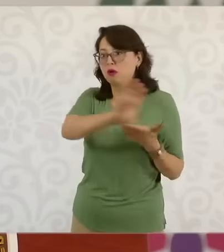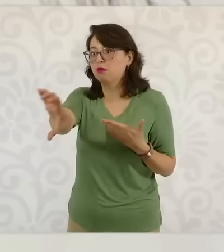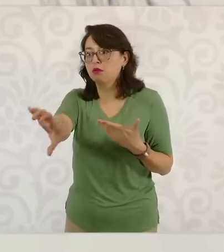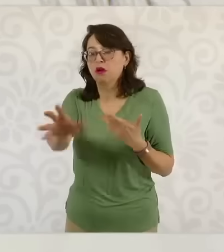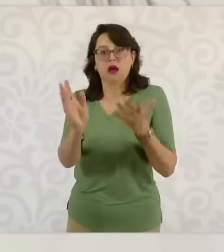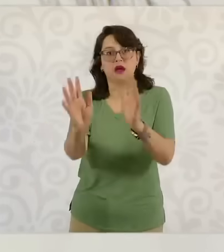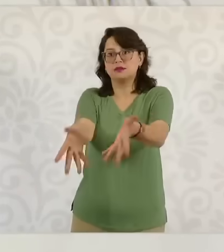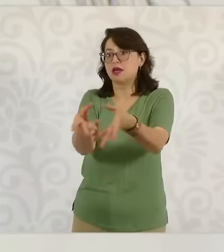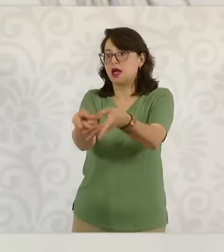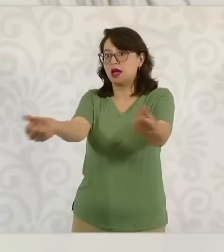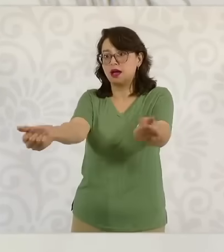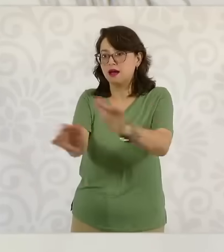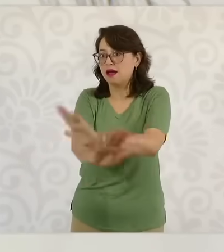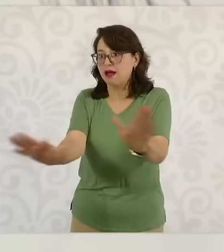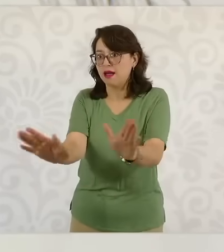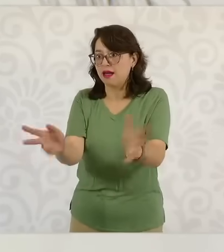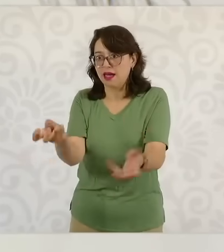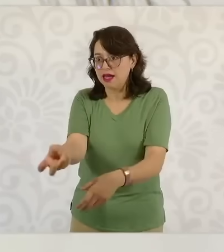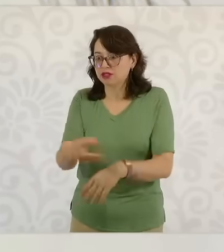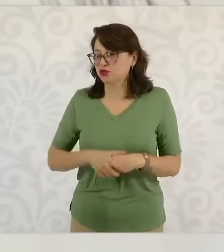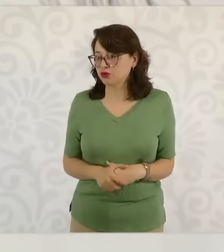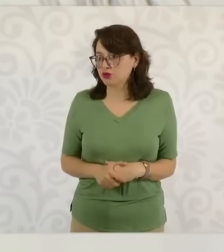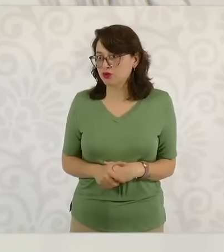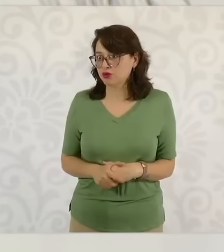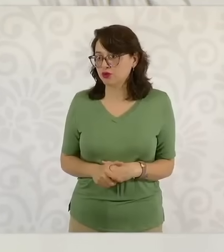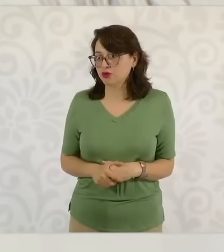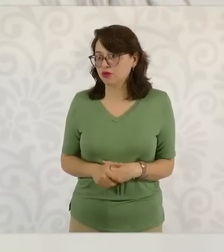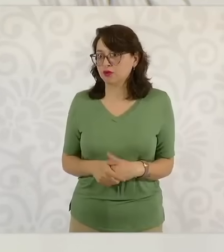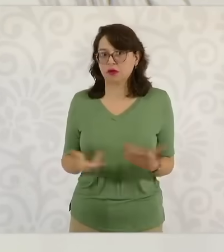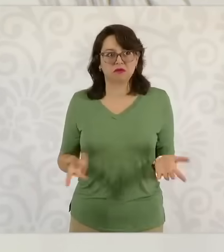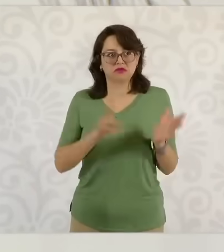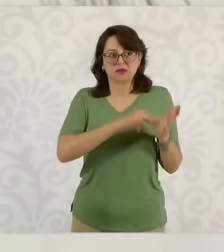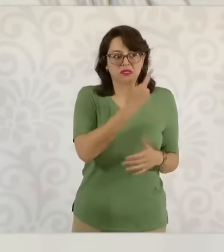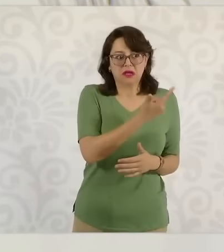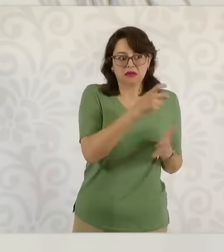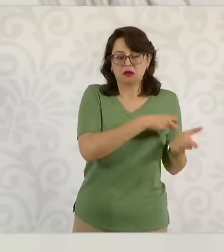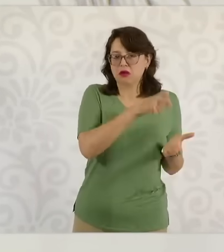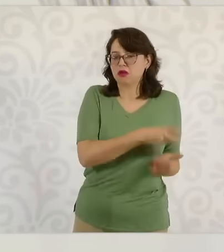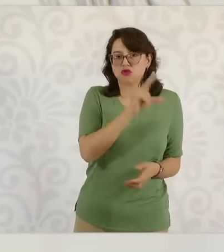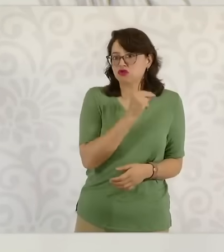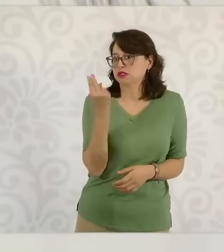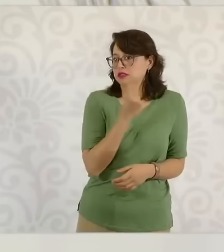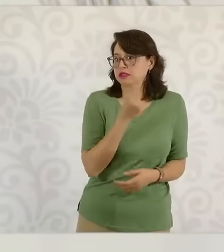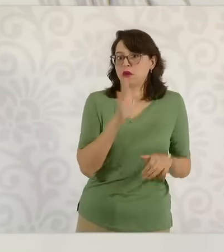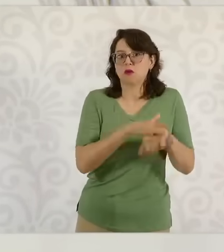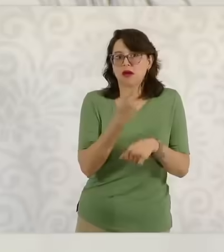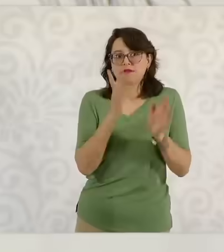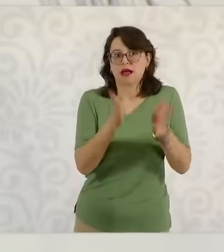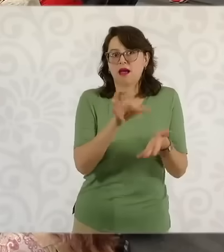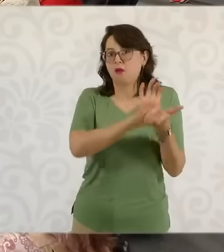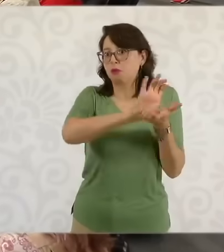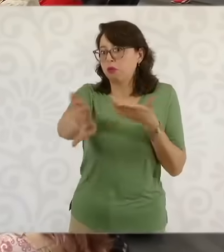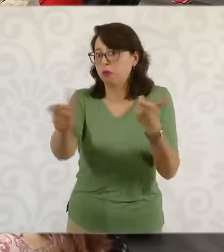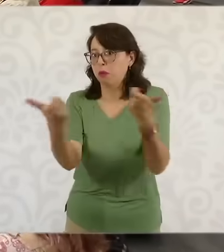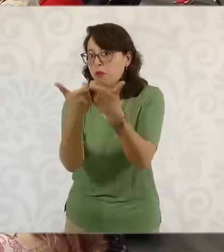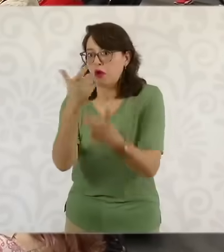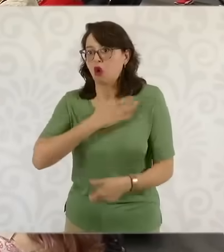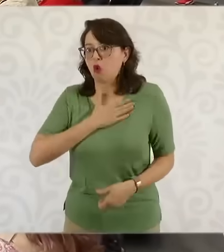pensiones justas dignas y que seguimos trabajando para que mejoren todavía más presidenta y a la